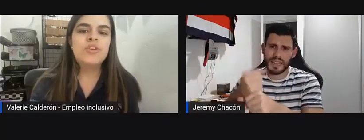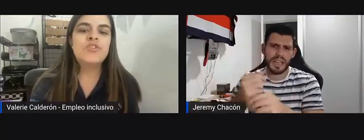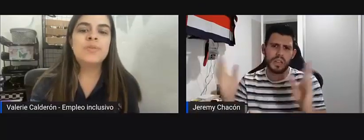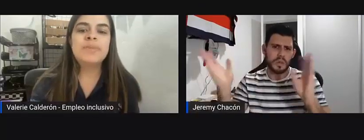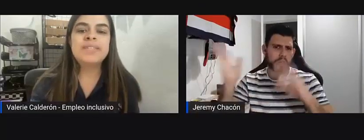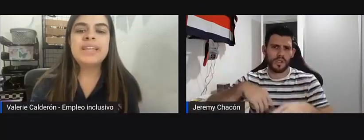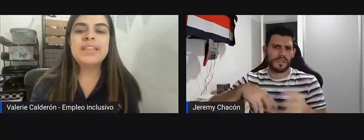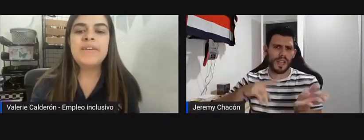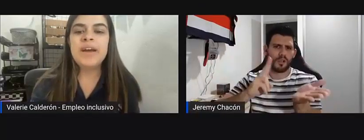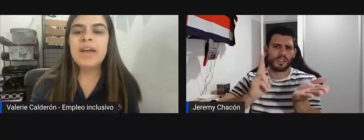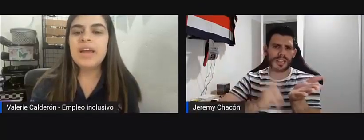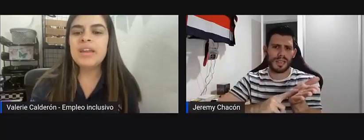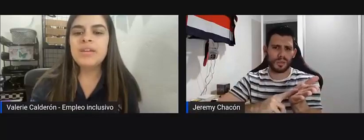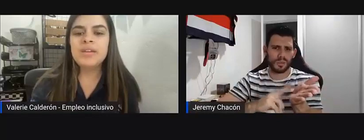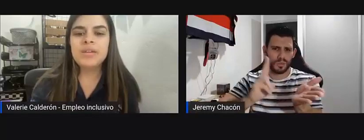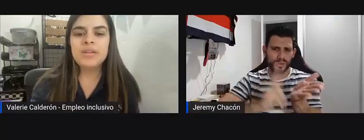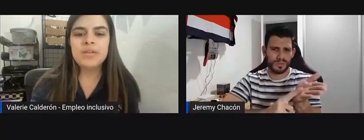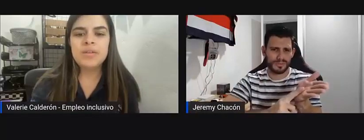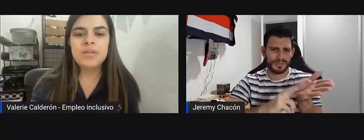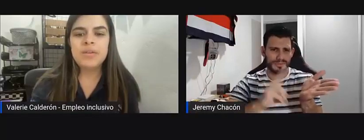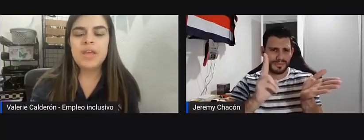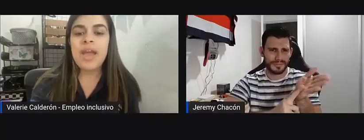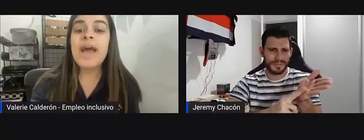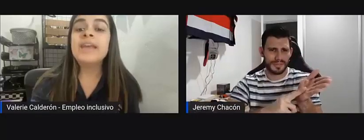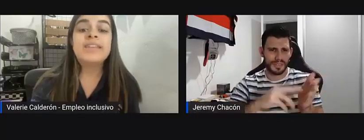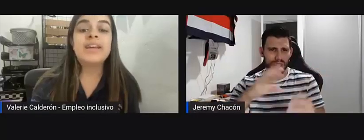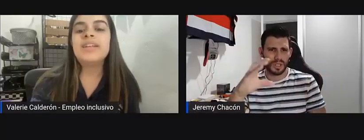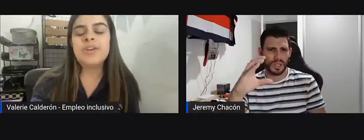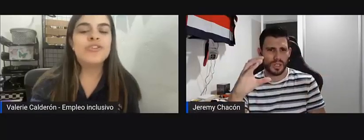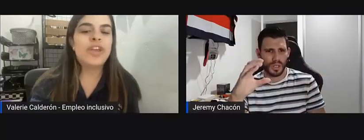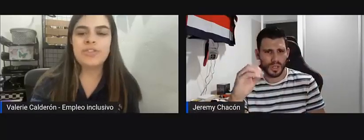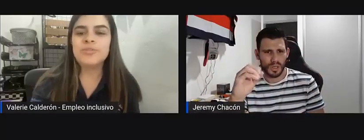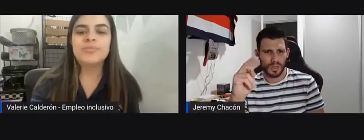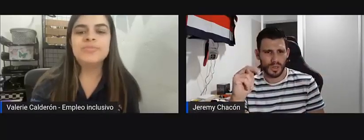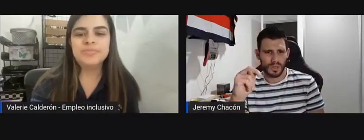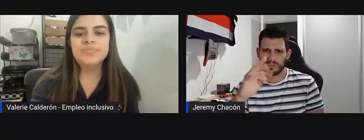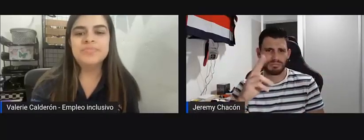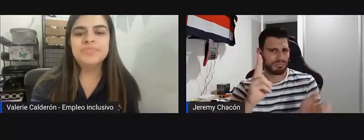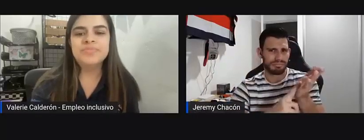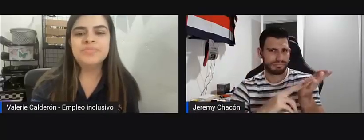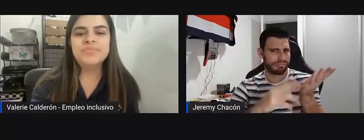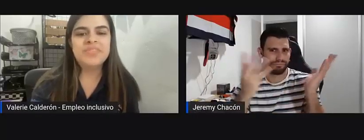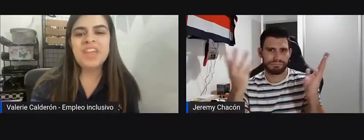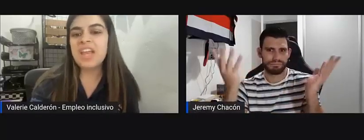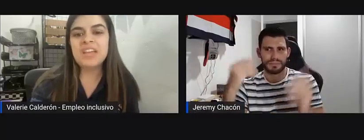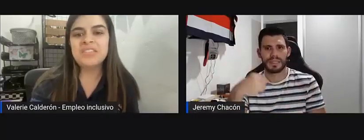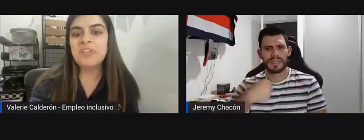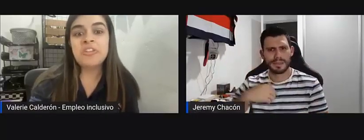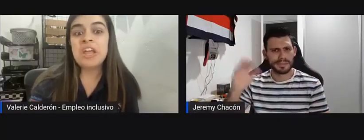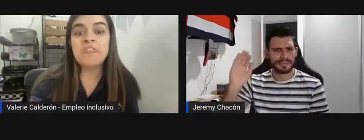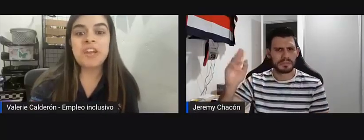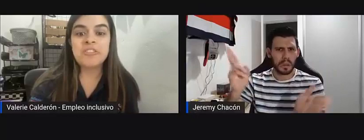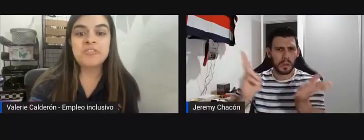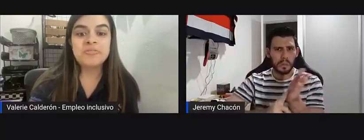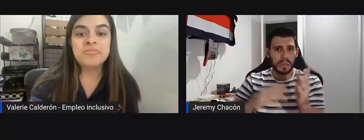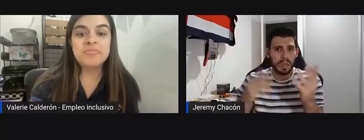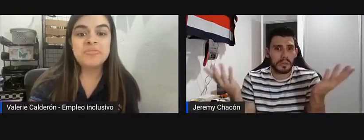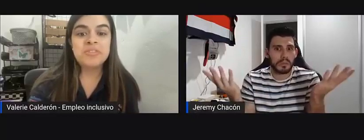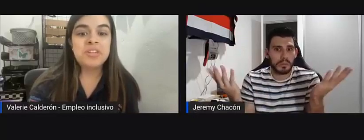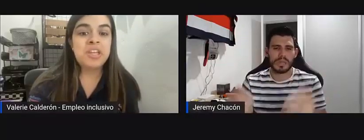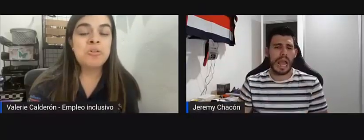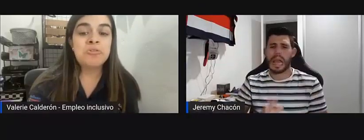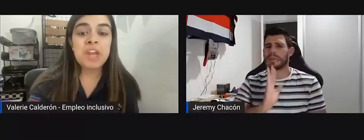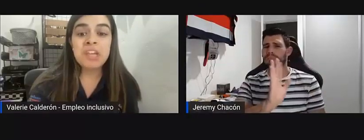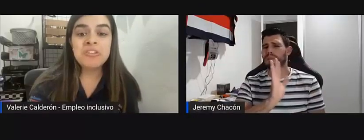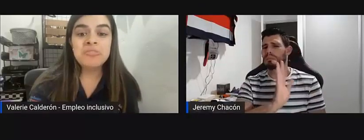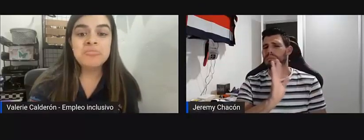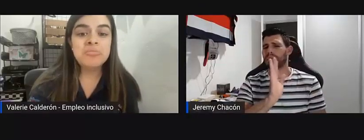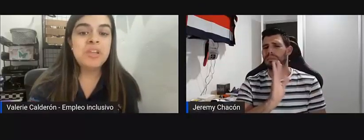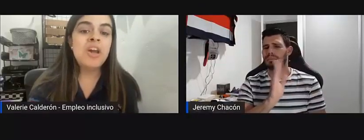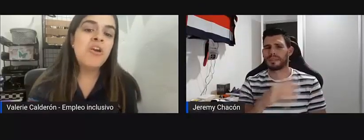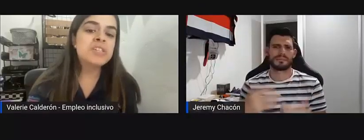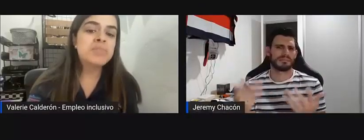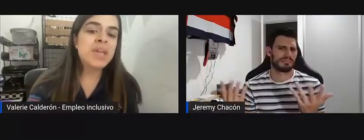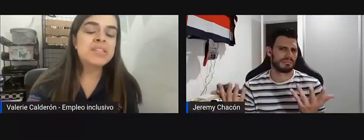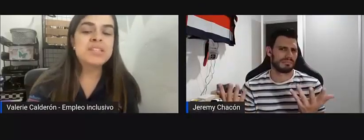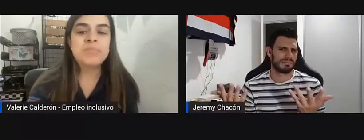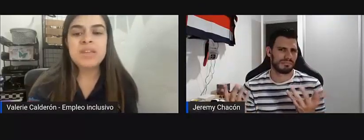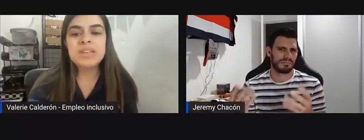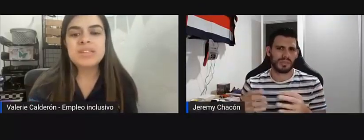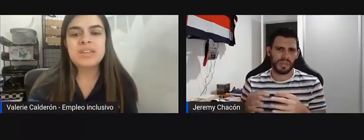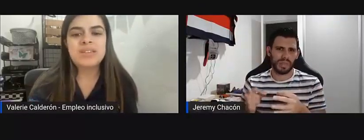yo empecé a trabajar allá del contrato ya ya no tenía contrato el contrato no esperes espérese